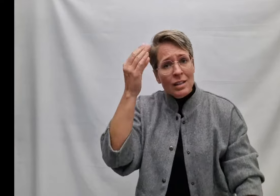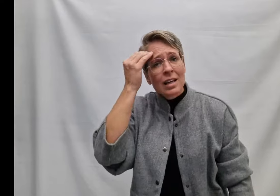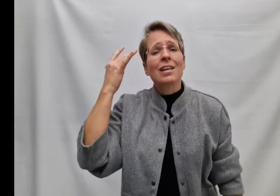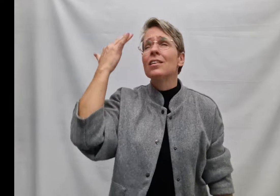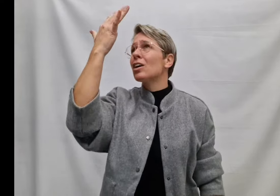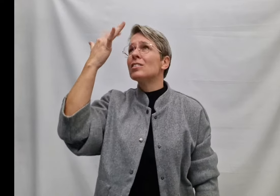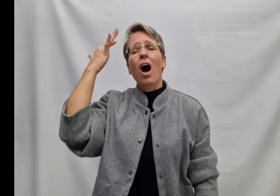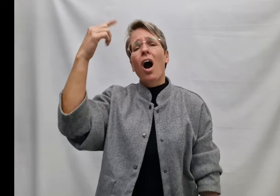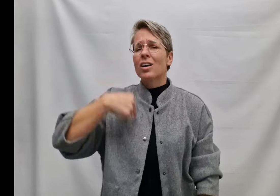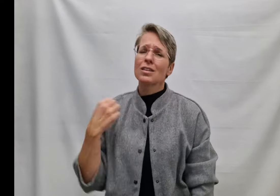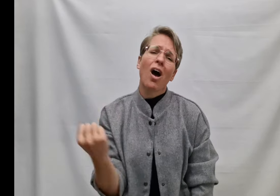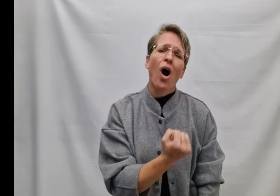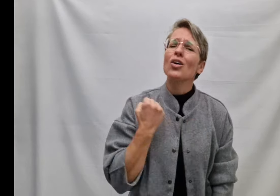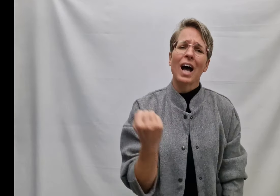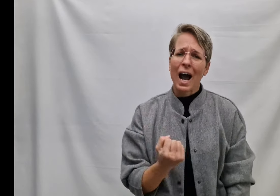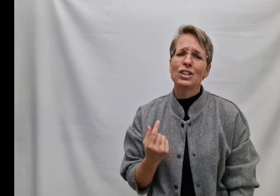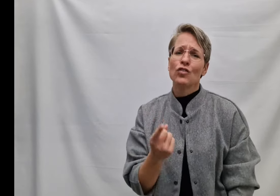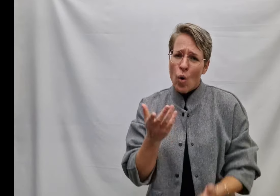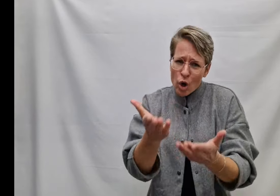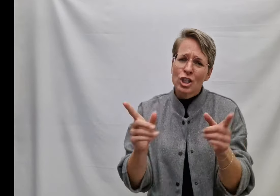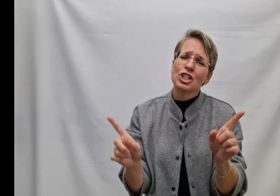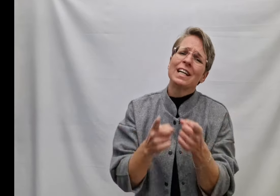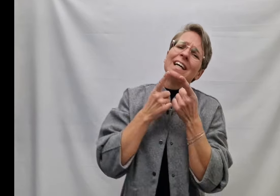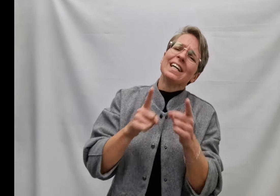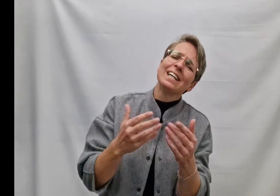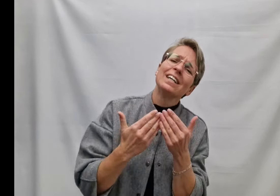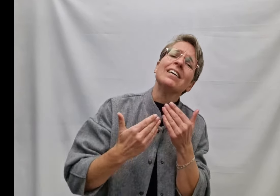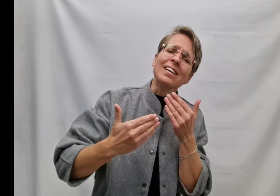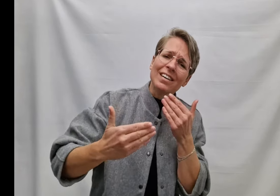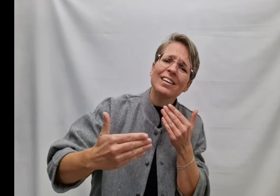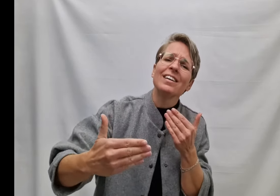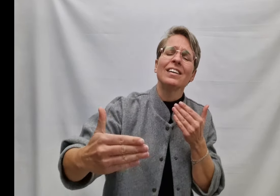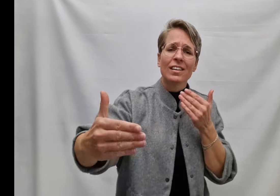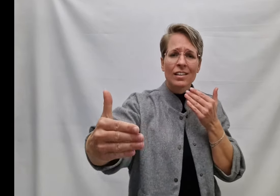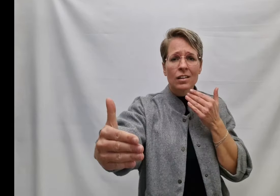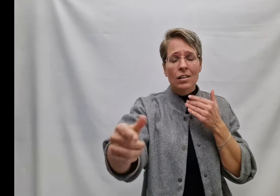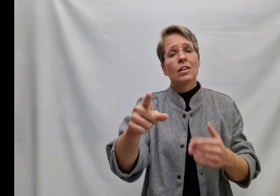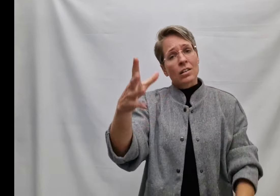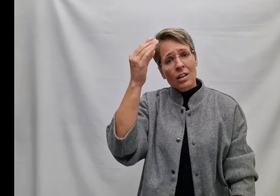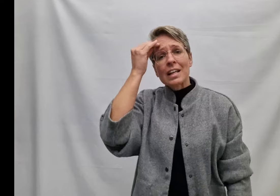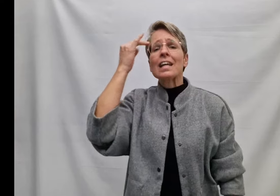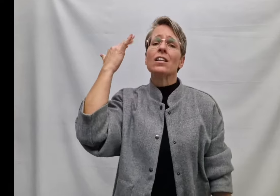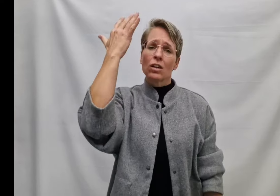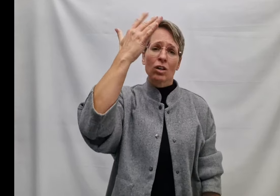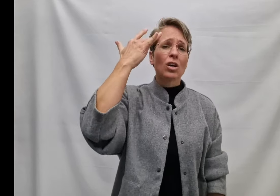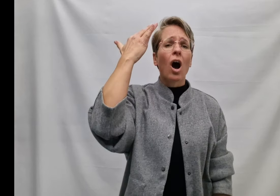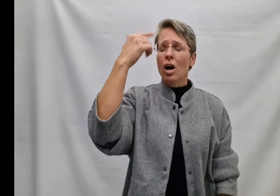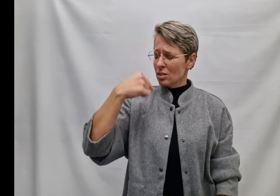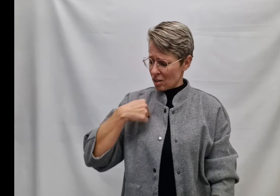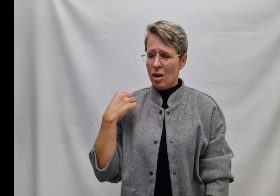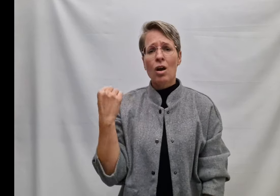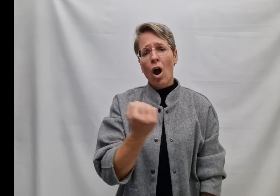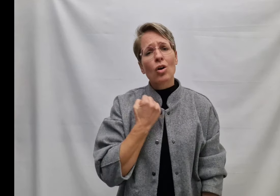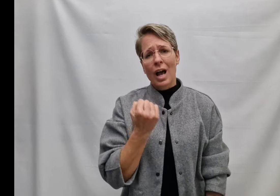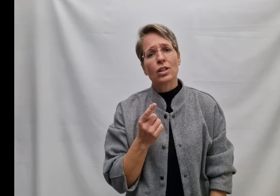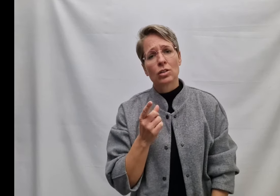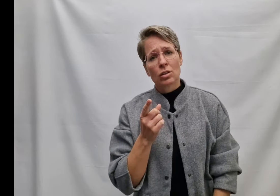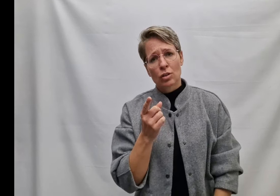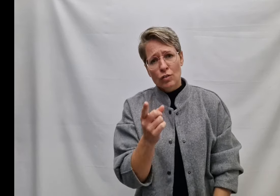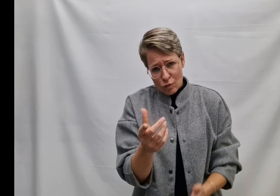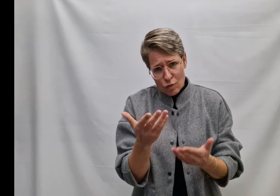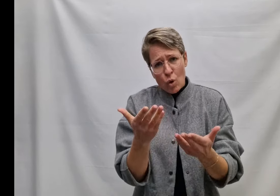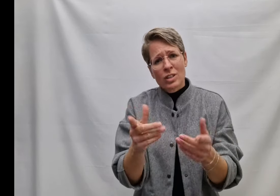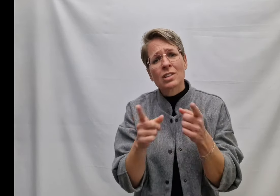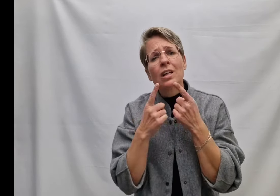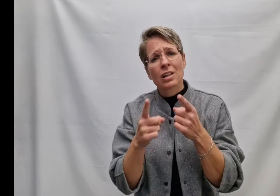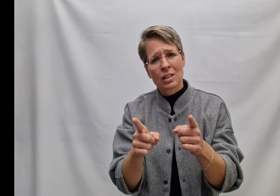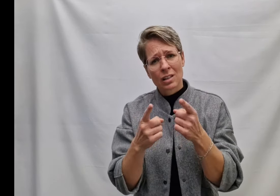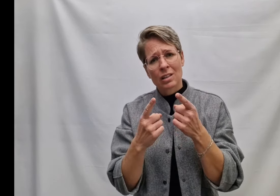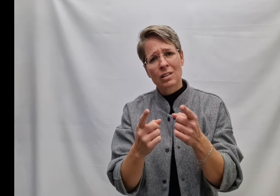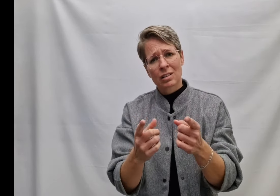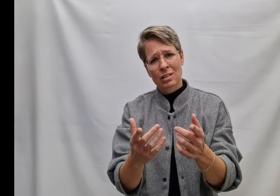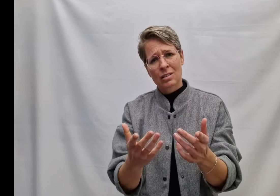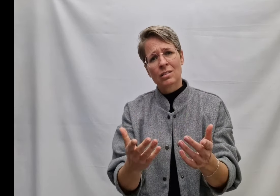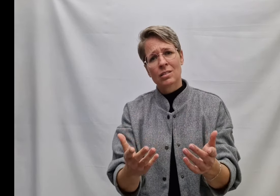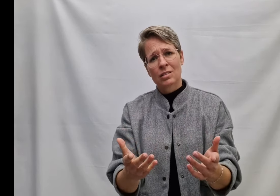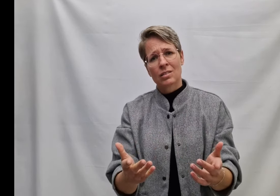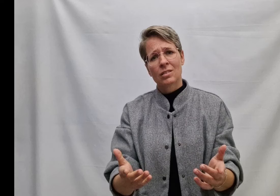En dat ik gedachten altijd voor je zing Ja, dat ik gedachten altijd voor je zing